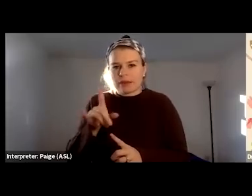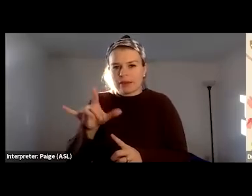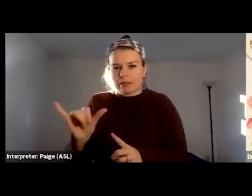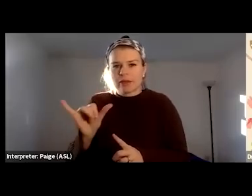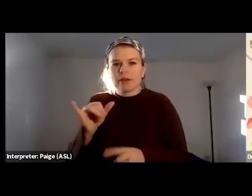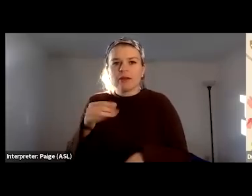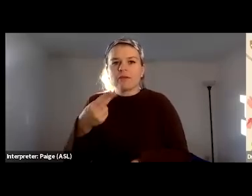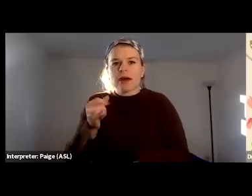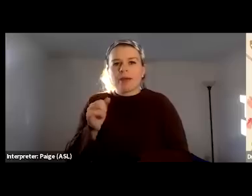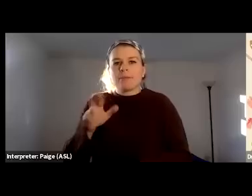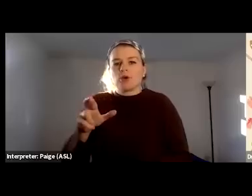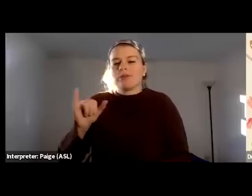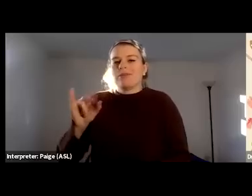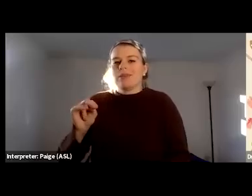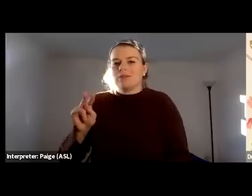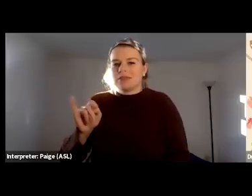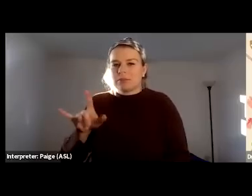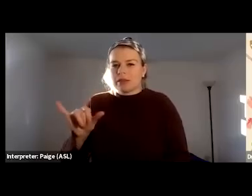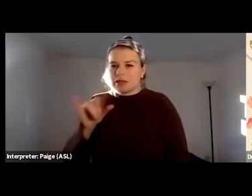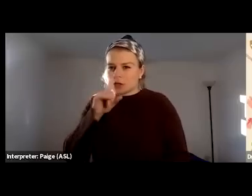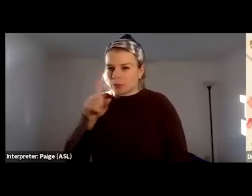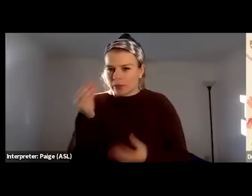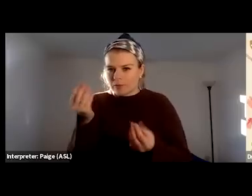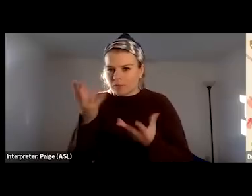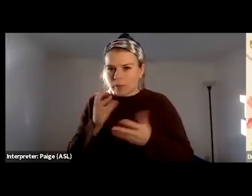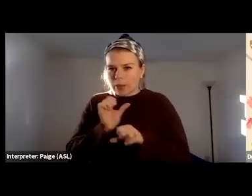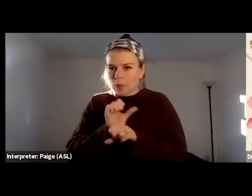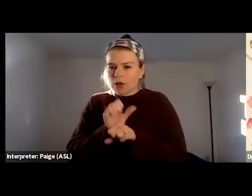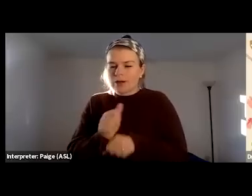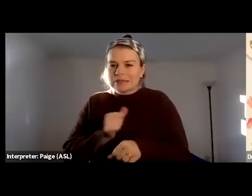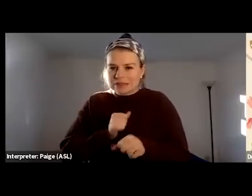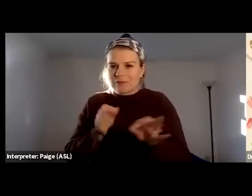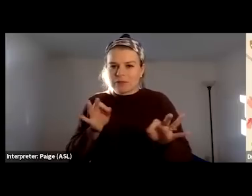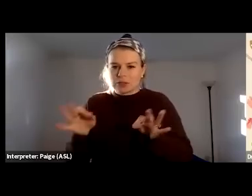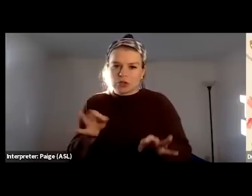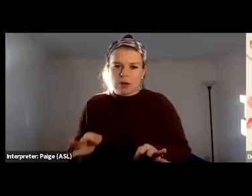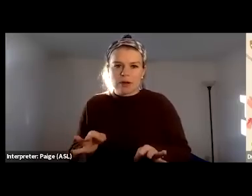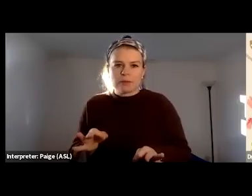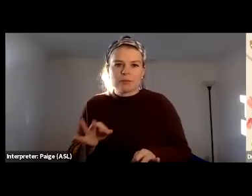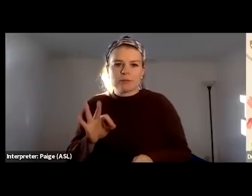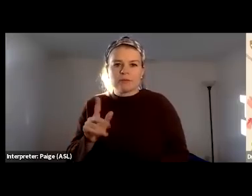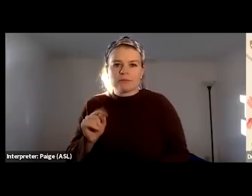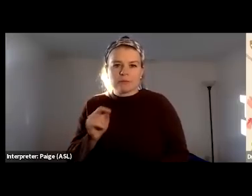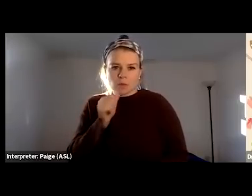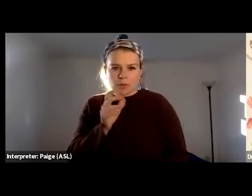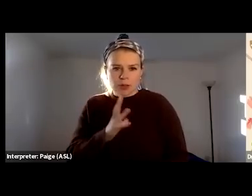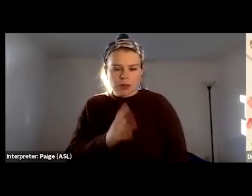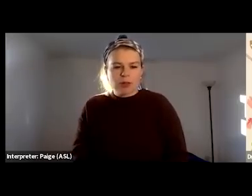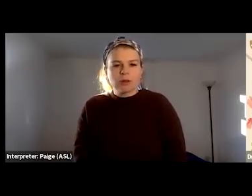que es una teoría informada por su trabajo sobre las experiencias de mujeres que se describen a sí mismas como gordas. Gailey describe la cuerda floja visual